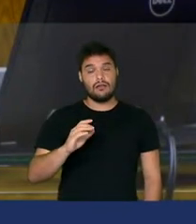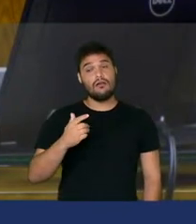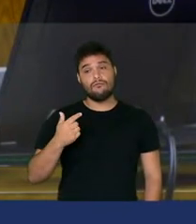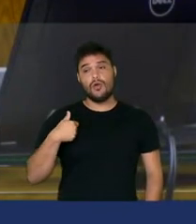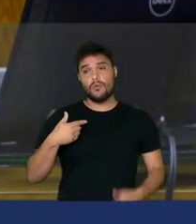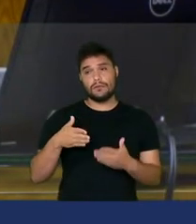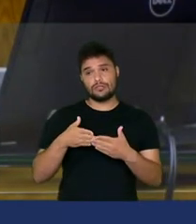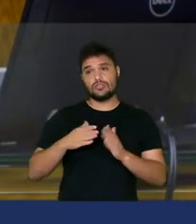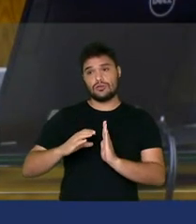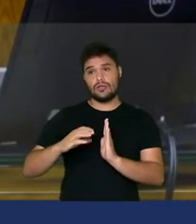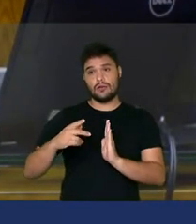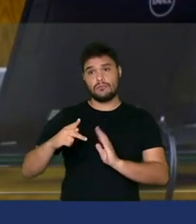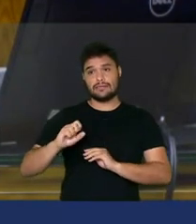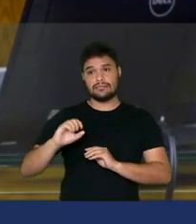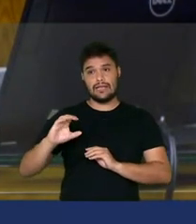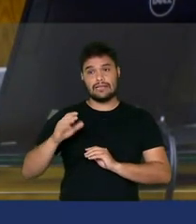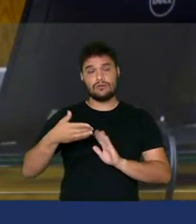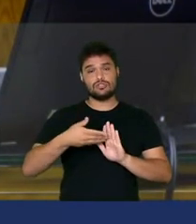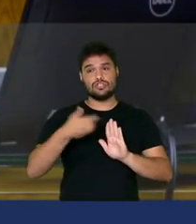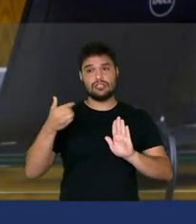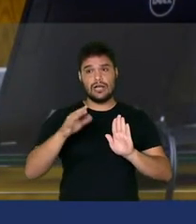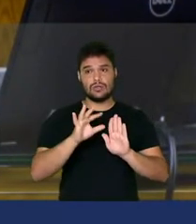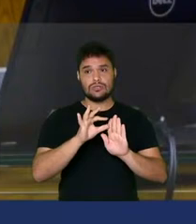UM PLEITO QUE FIZ E ELES ESTÃO RETIRANDO O DESTAQUE